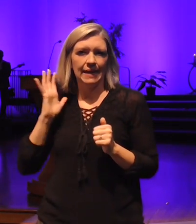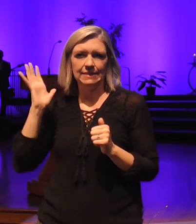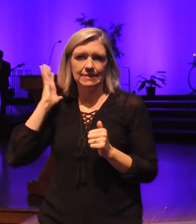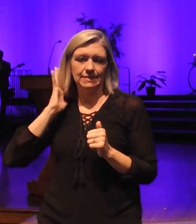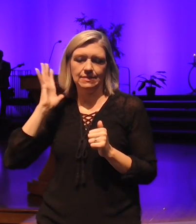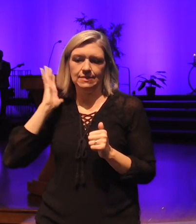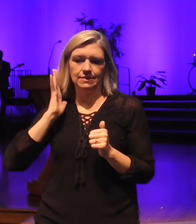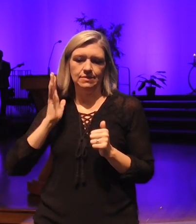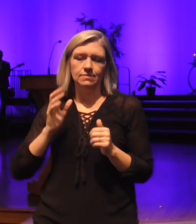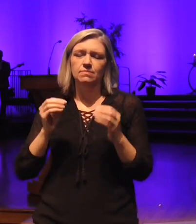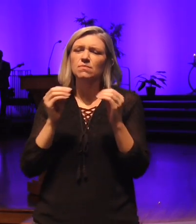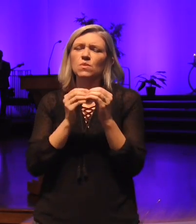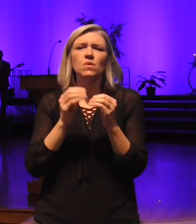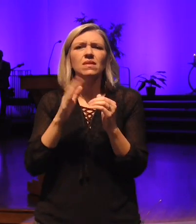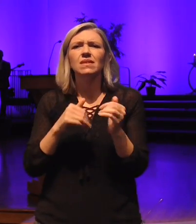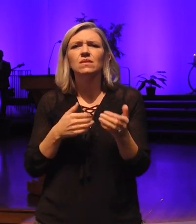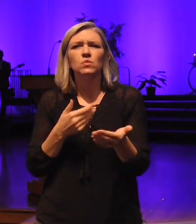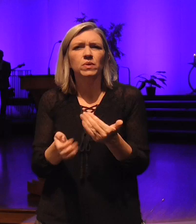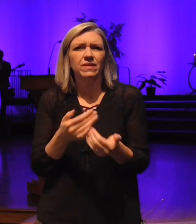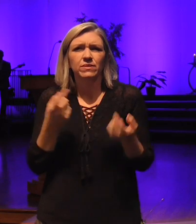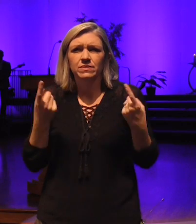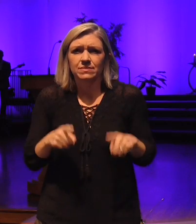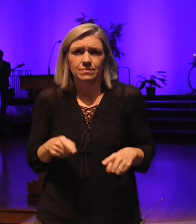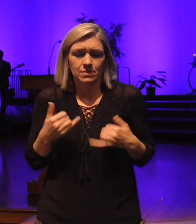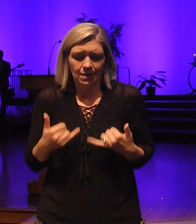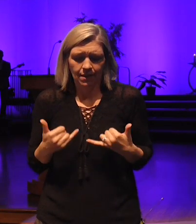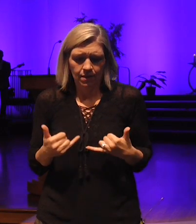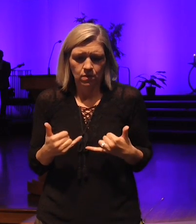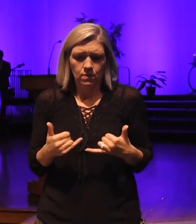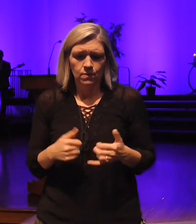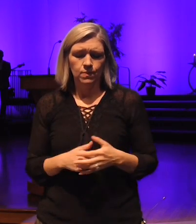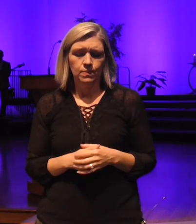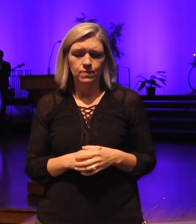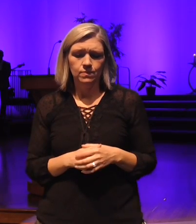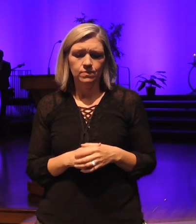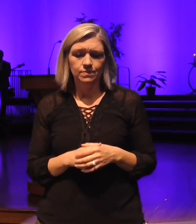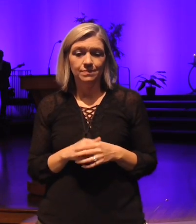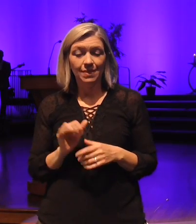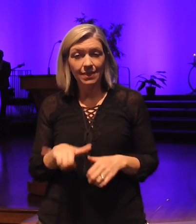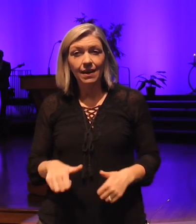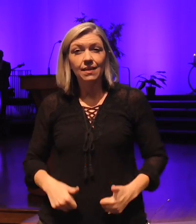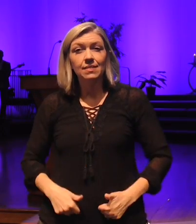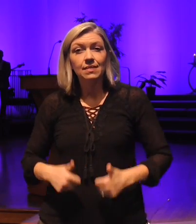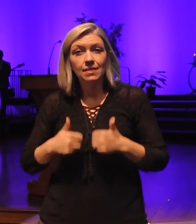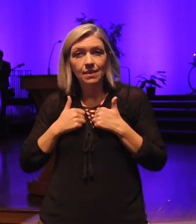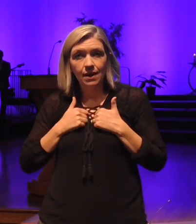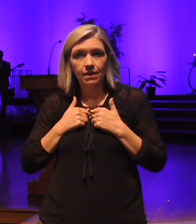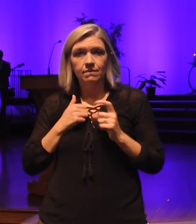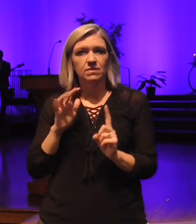más que lo que sea que esté pasando ahora que la vida es gloriosa es